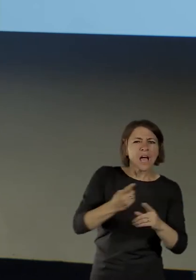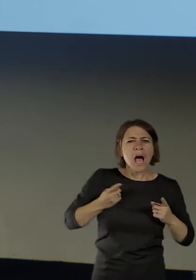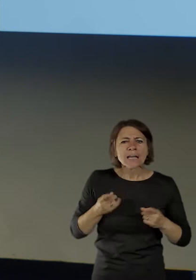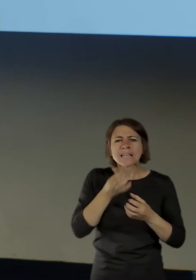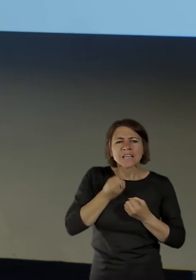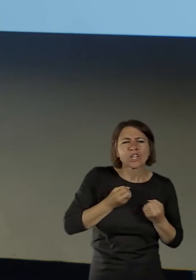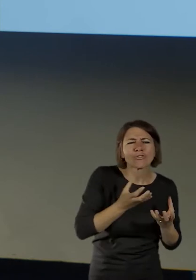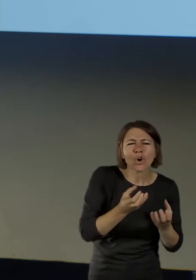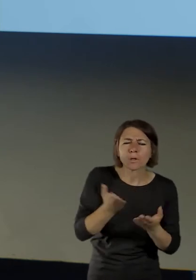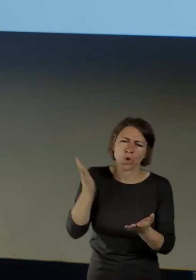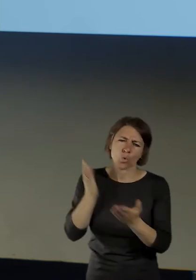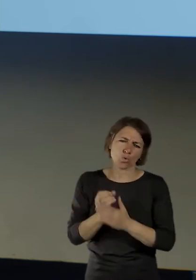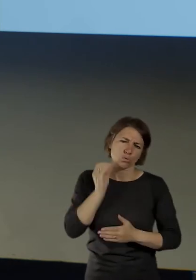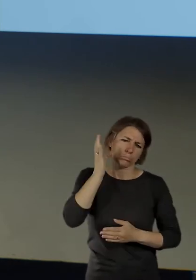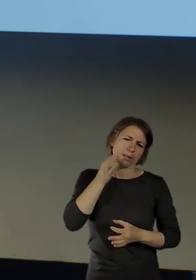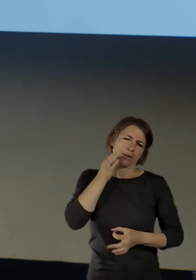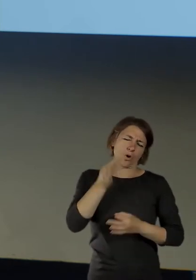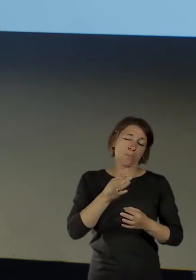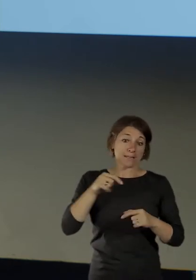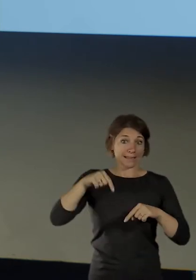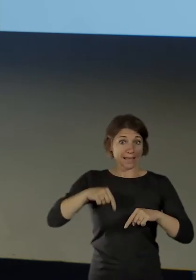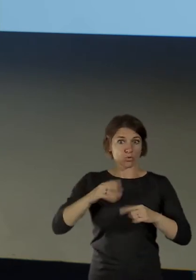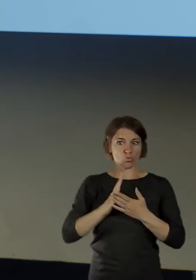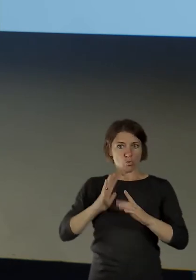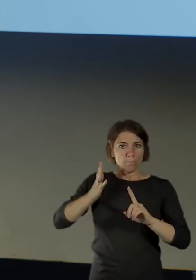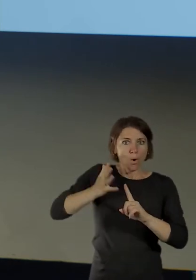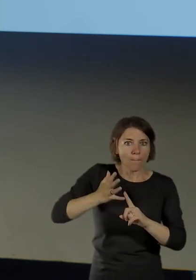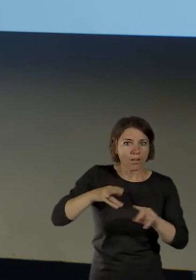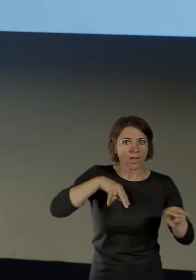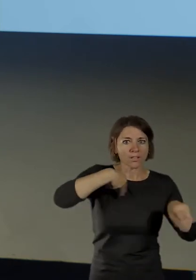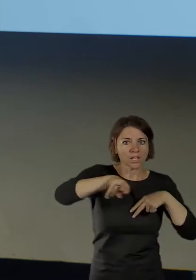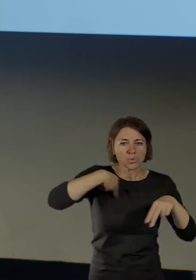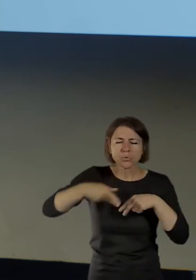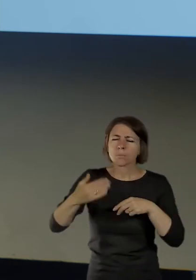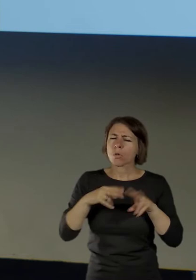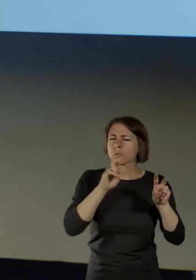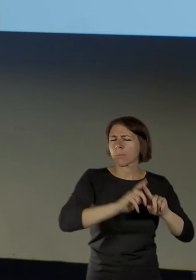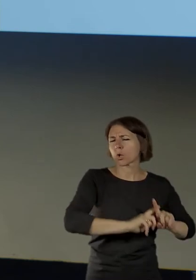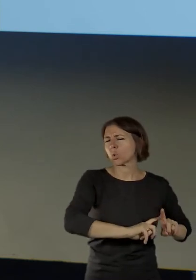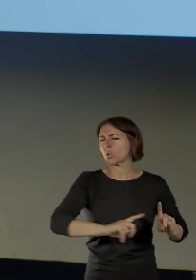Tato diskuse je pátá v řadě. Bavili jsme se o bydlení, o veřejné vybavenosti, o klimatické změně, o veřejných prostranstvích.